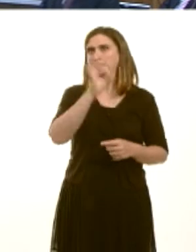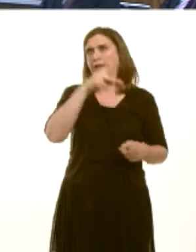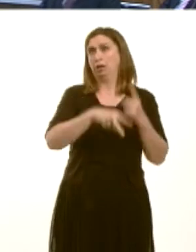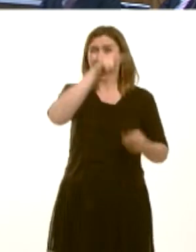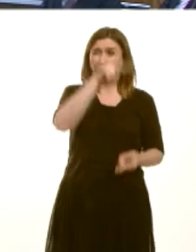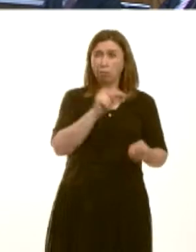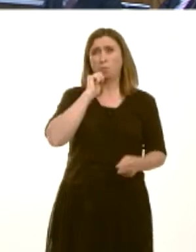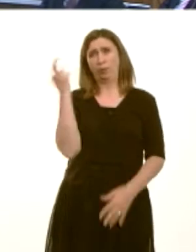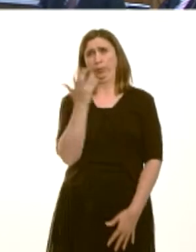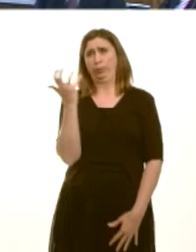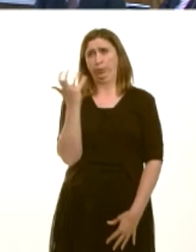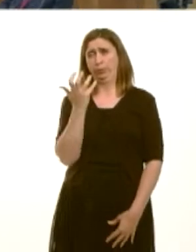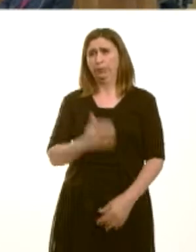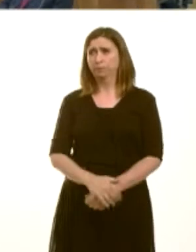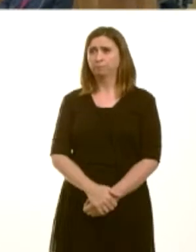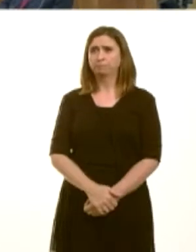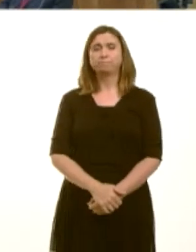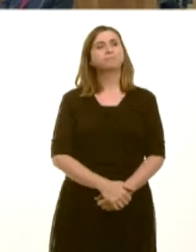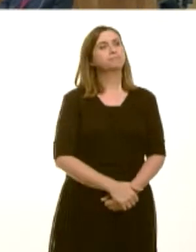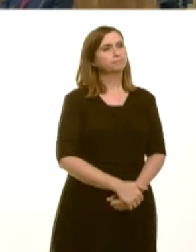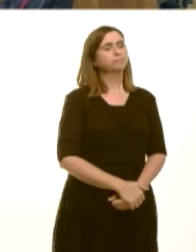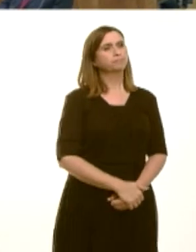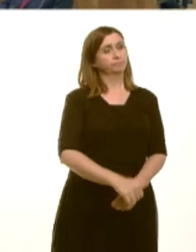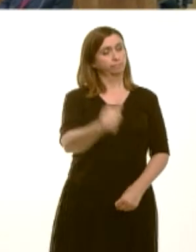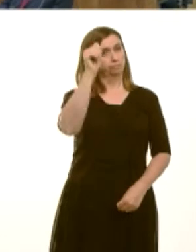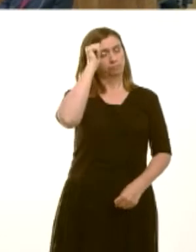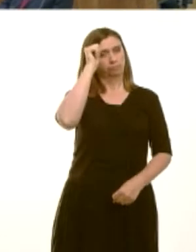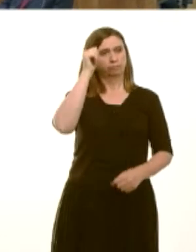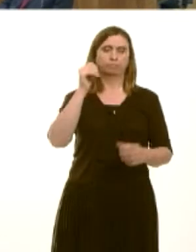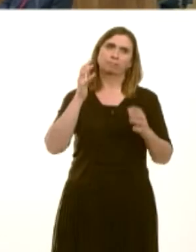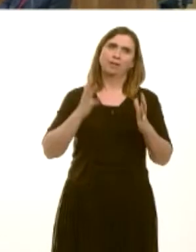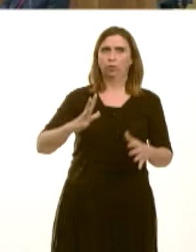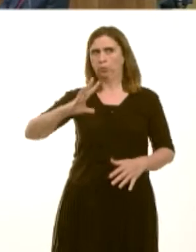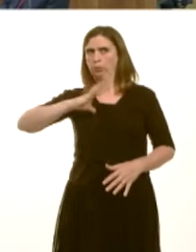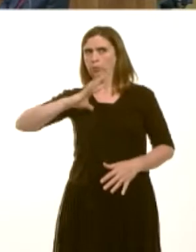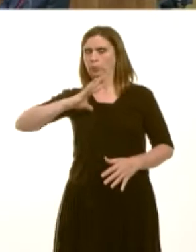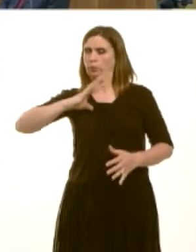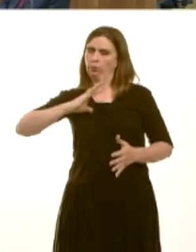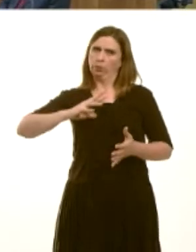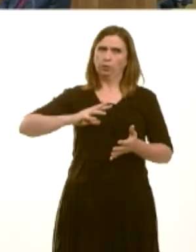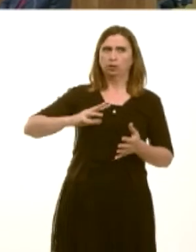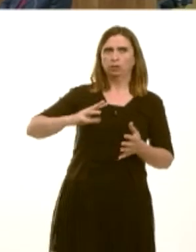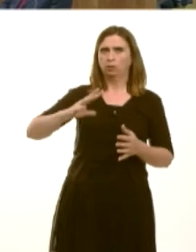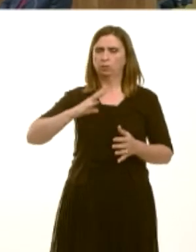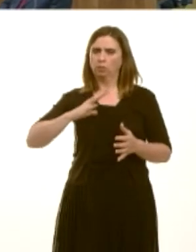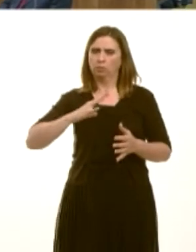Ann Jones: First Minister, we know that we have to plan, should the Tory Government stay